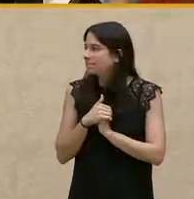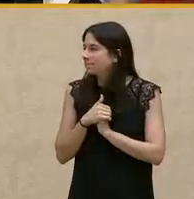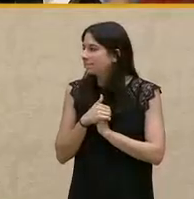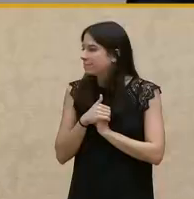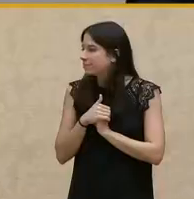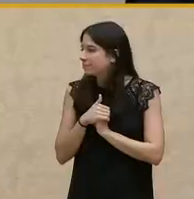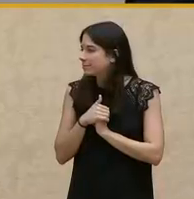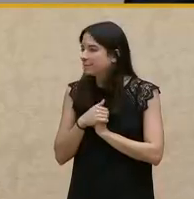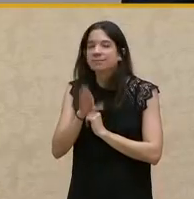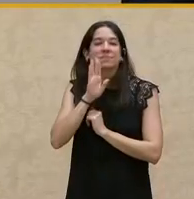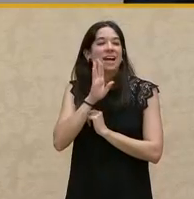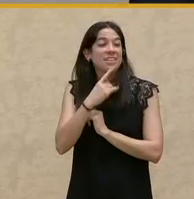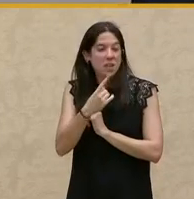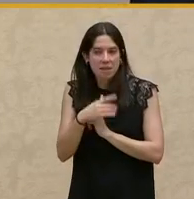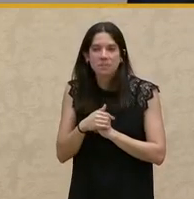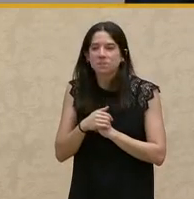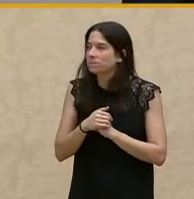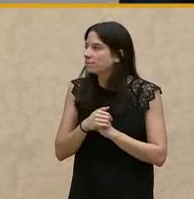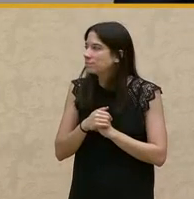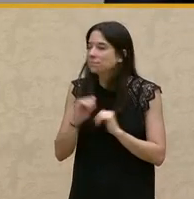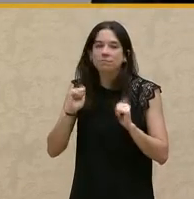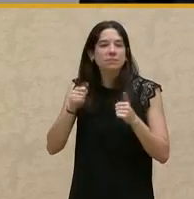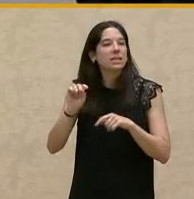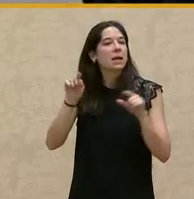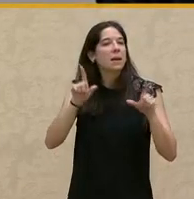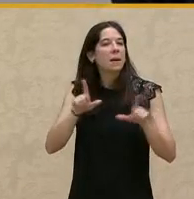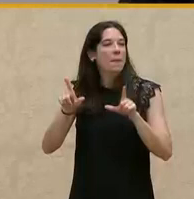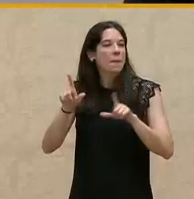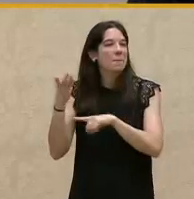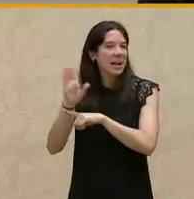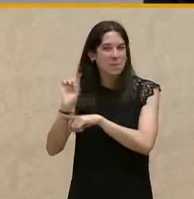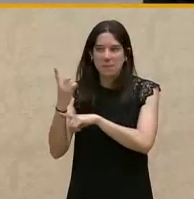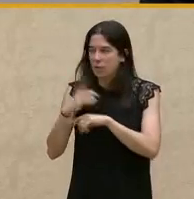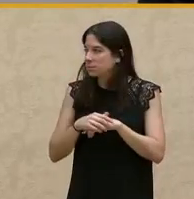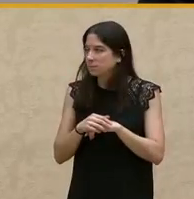Iba diciendo que empezamos ahora el primero de los paneles. Tengo que pedir a los tres panelistas